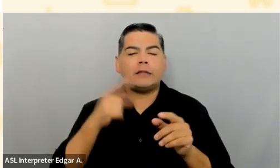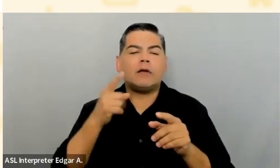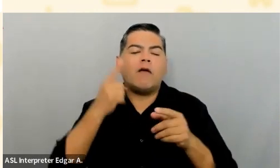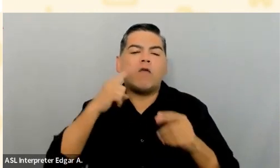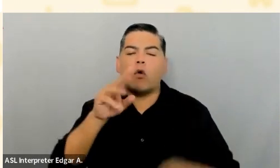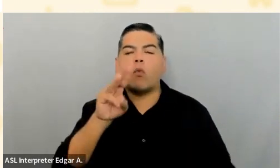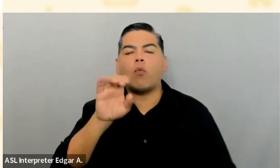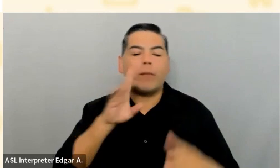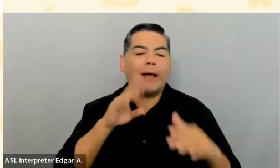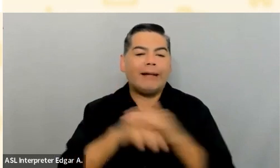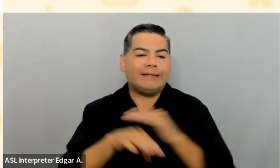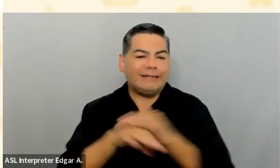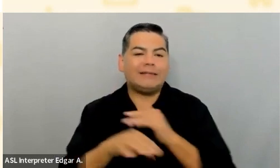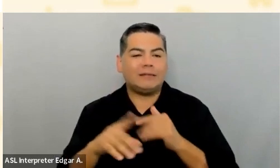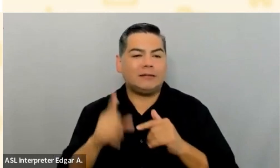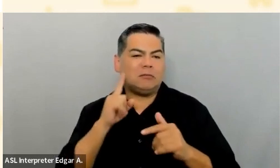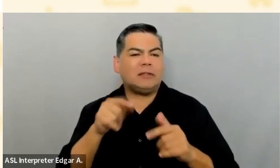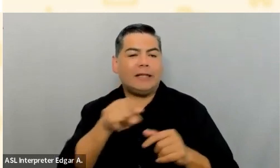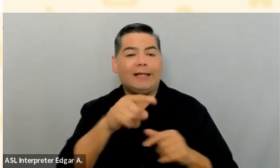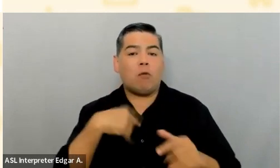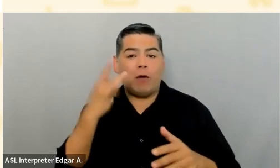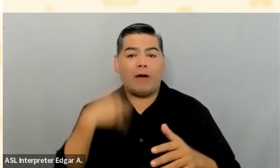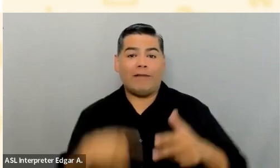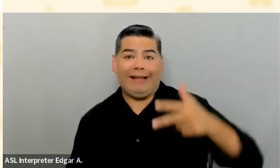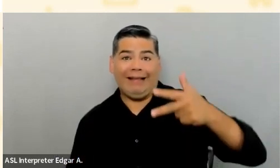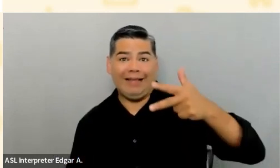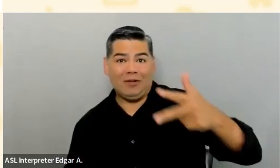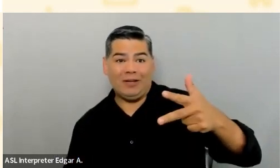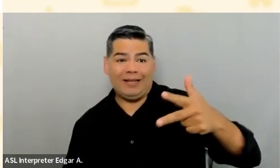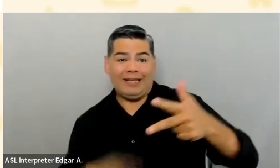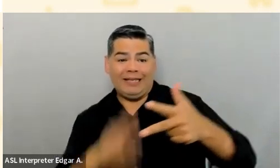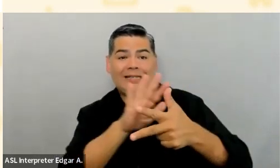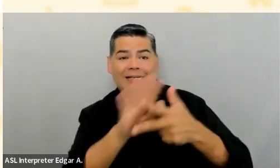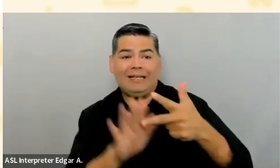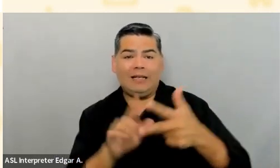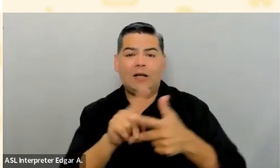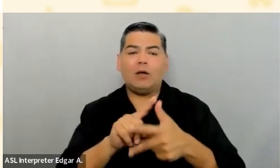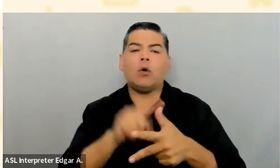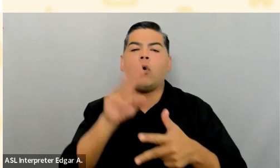de Accessibilidad Web, porque tenemos tres elementos. Tenemos Guías de Accesibilidad del Contenido Web,